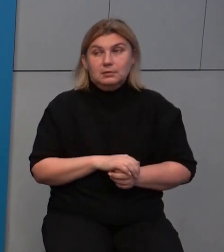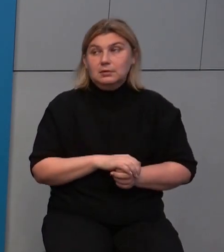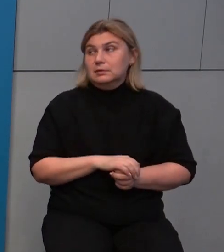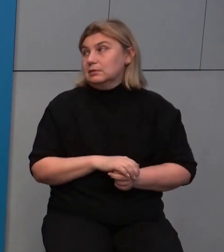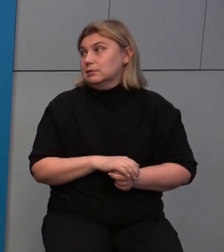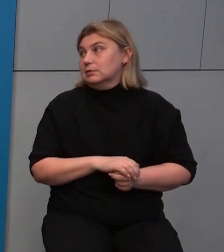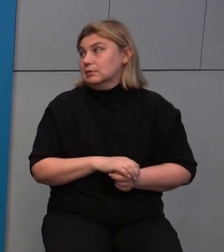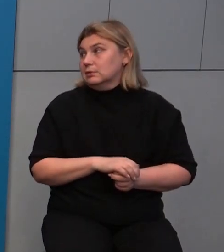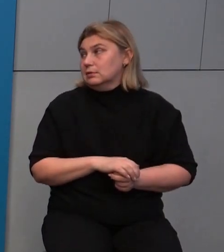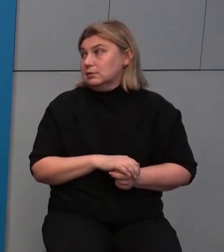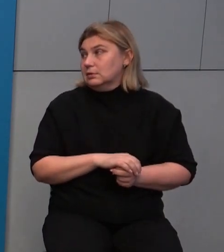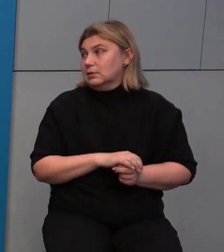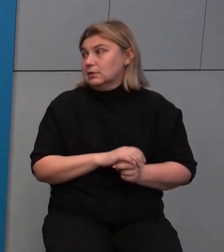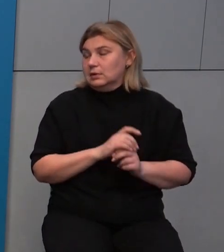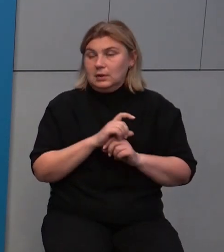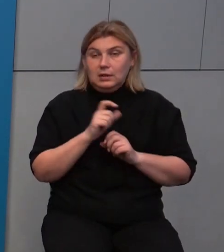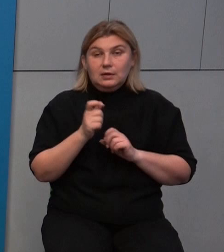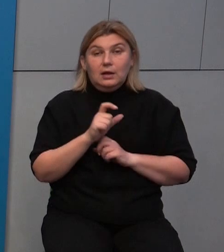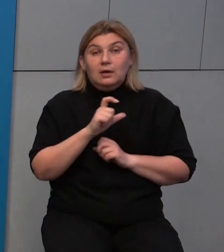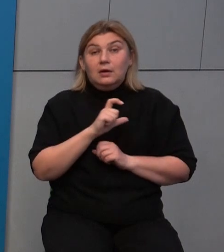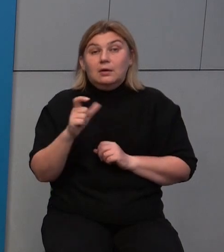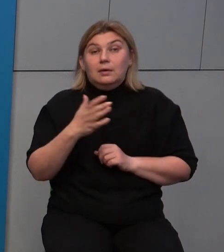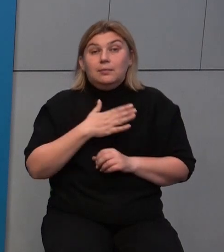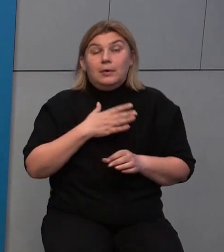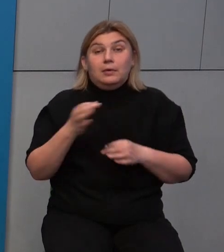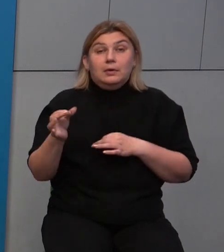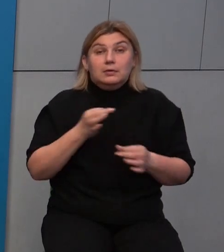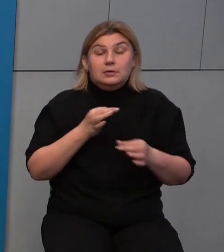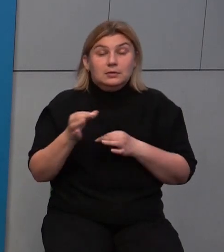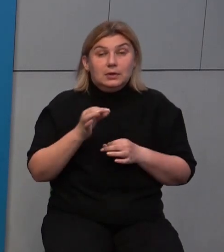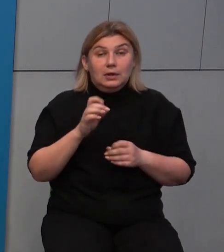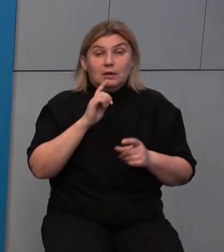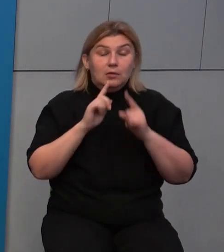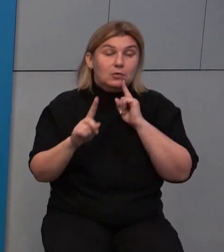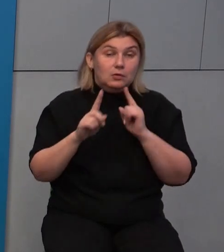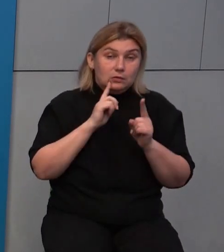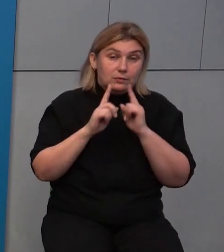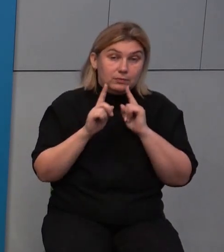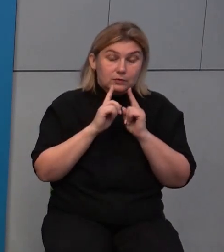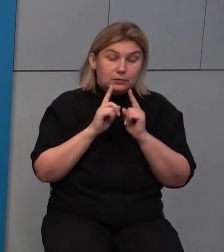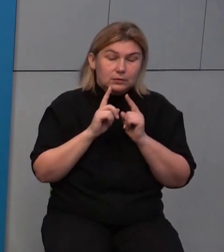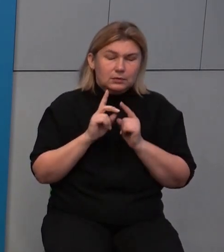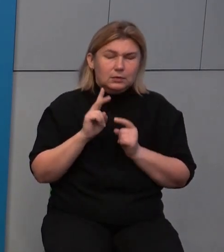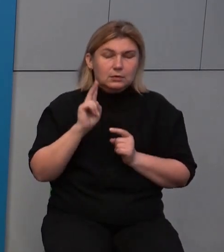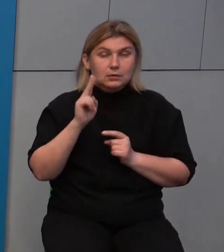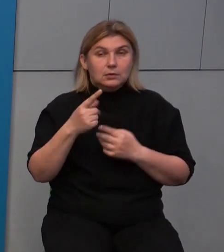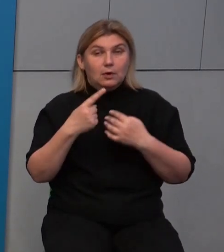i cały czas mamy taką historyczną rozmowę o tym kto liczy ile ofiar.